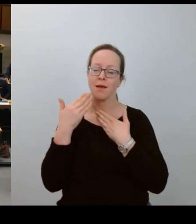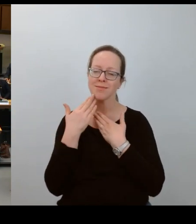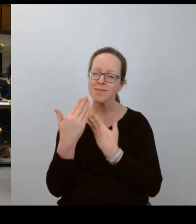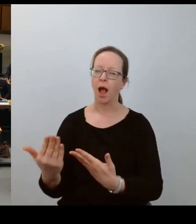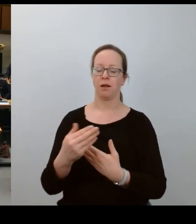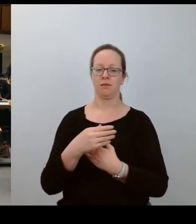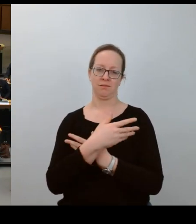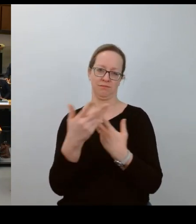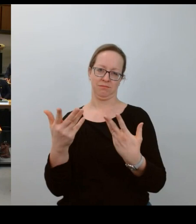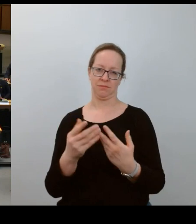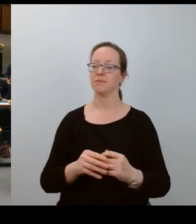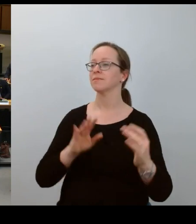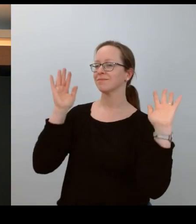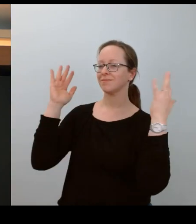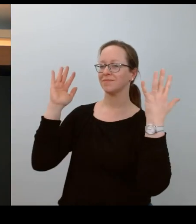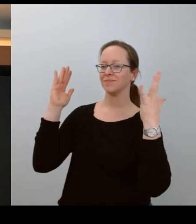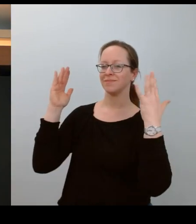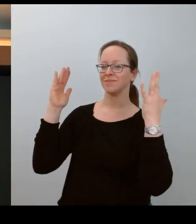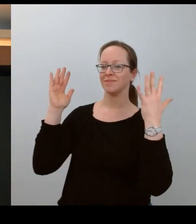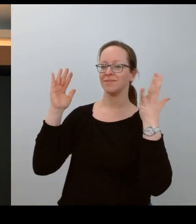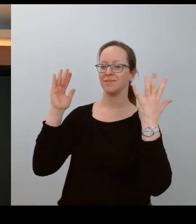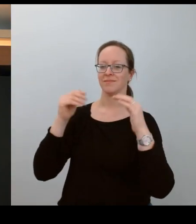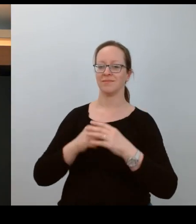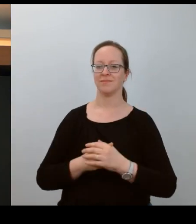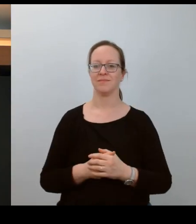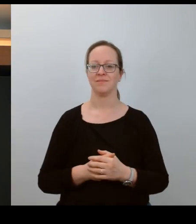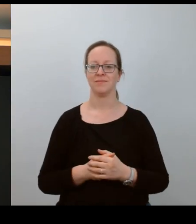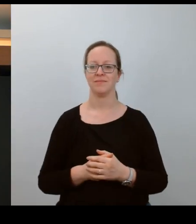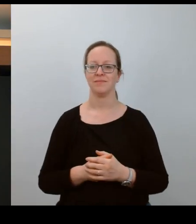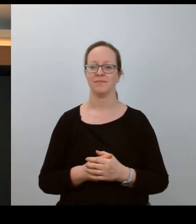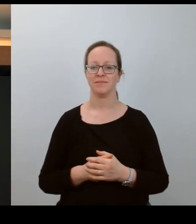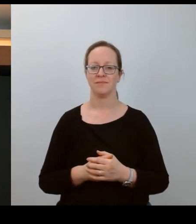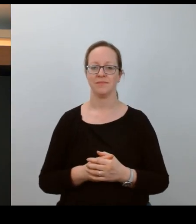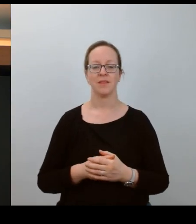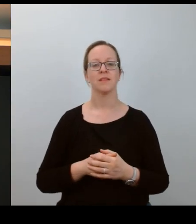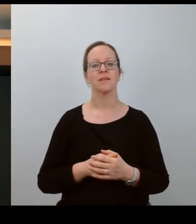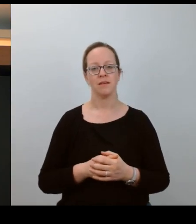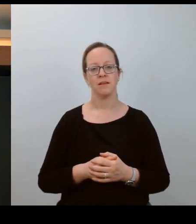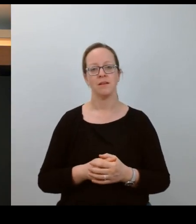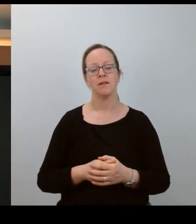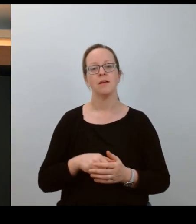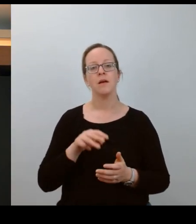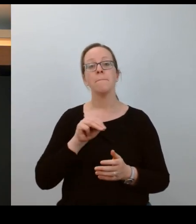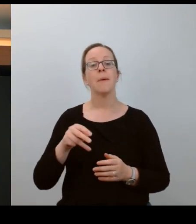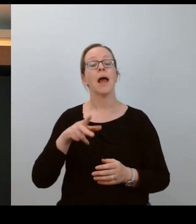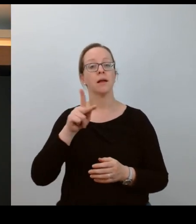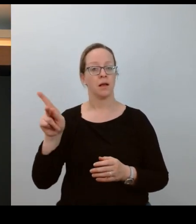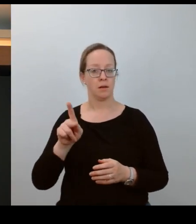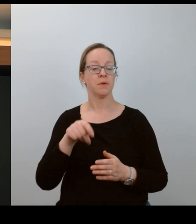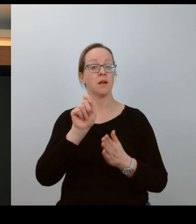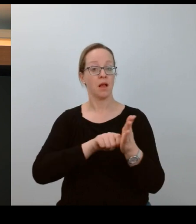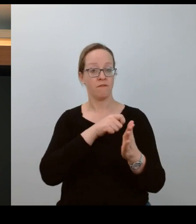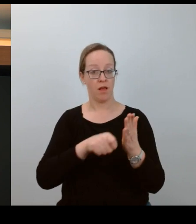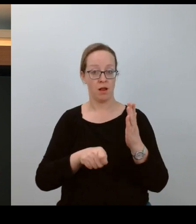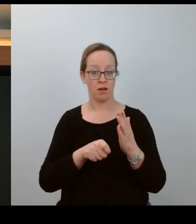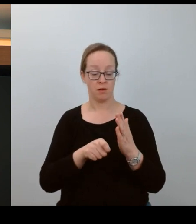Frau Kamp, ich muss aber hier noch mal feststellen. Die Koalitionsfraktionen sind für dieses Versagen verantwortlich, dass wir so lange auf